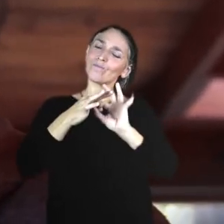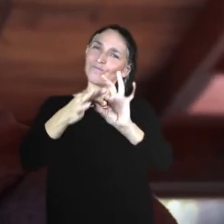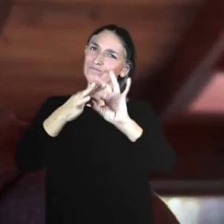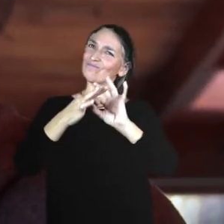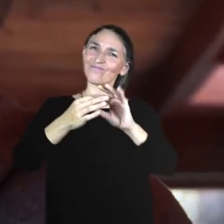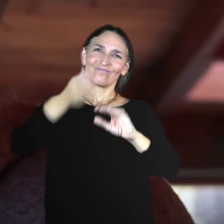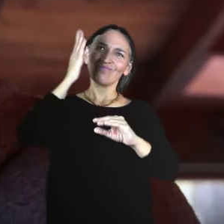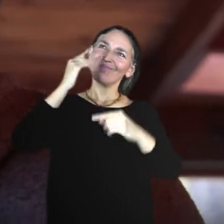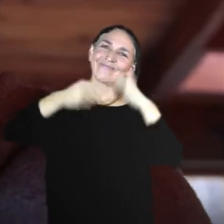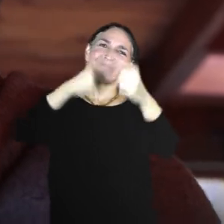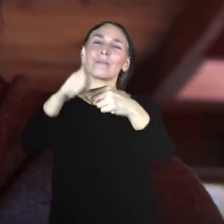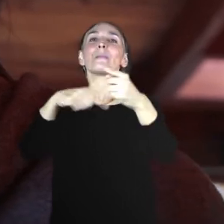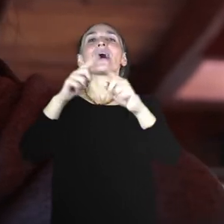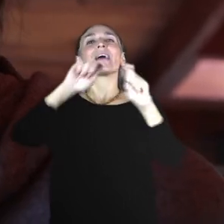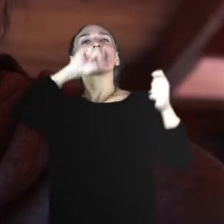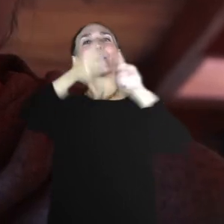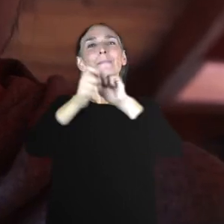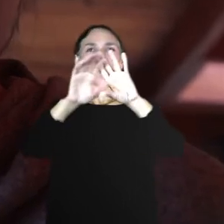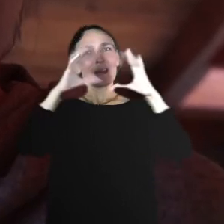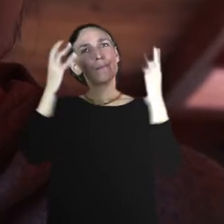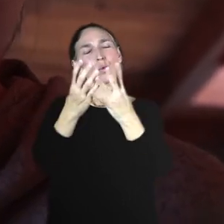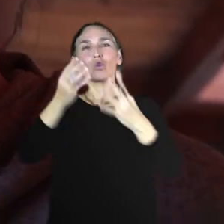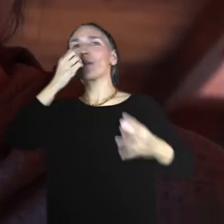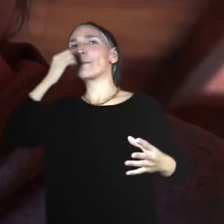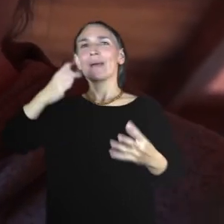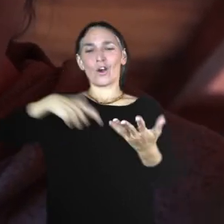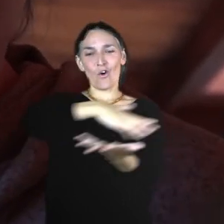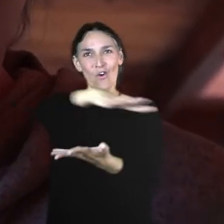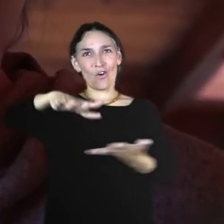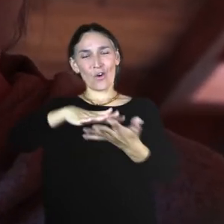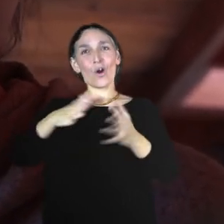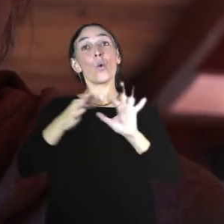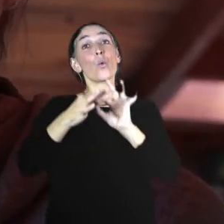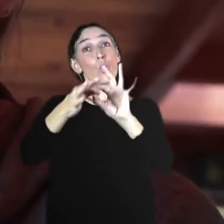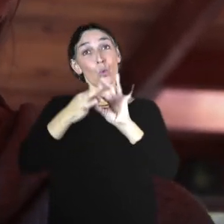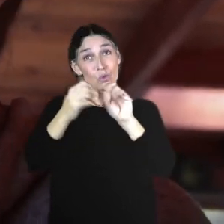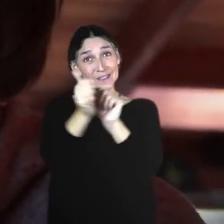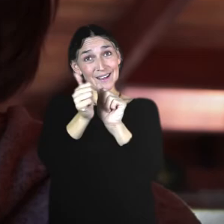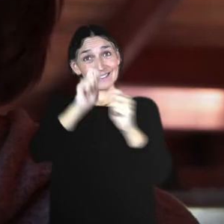por la deconstrucción y construcción de una sociedad mejor, juntas cambiemos el mundo, por el derecho de existir en paz.